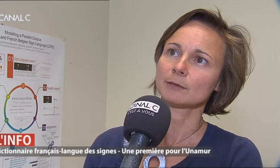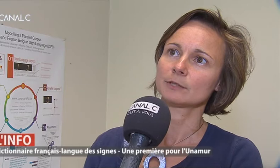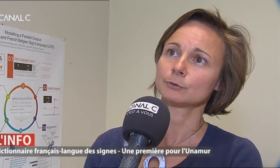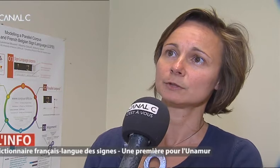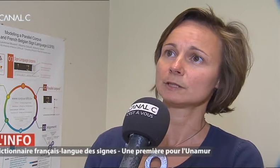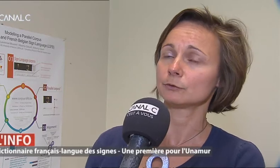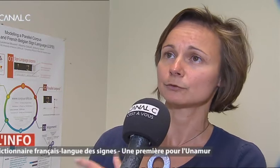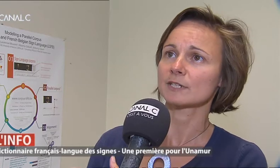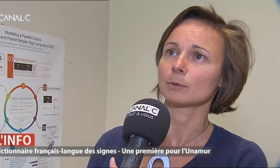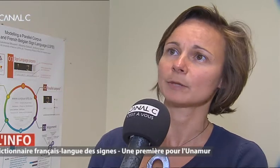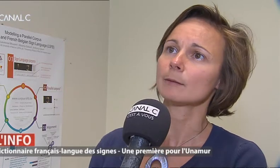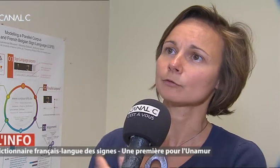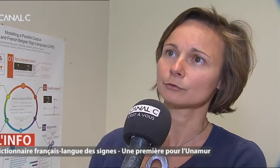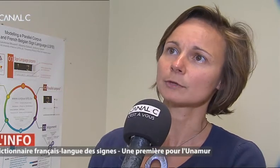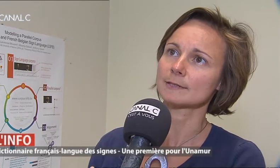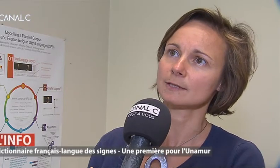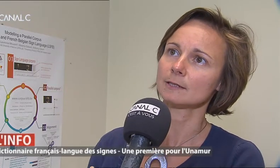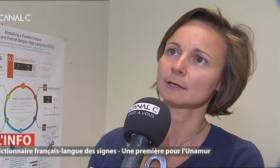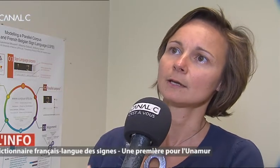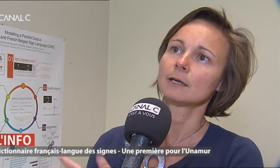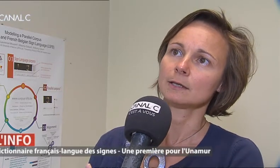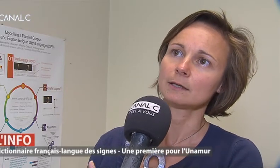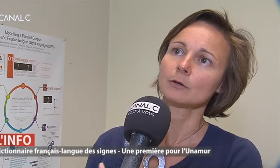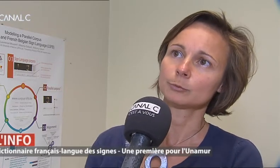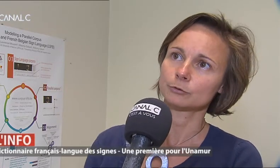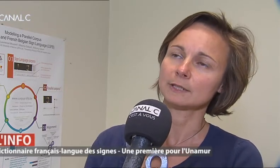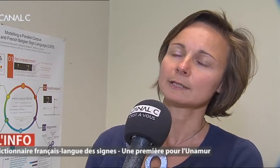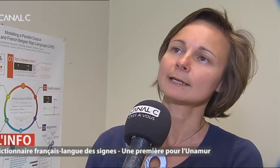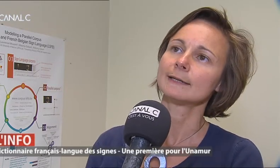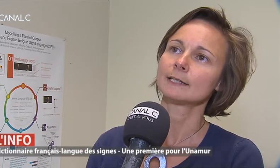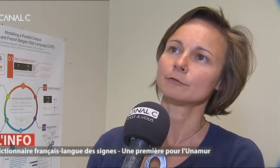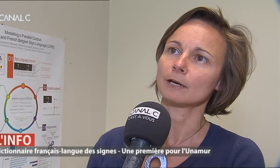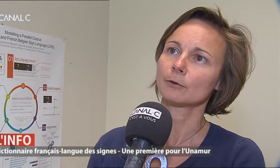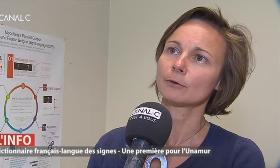base de données devant sa webcam en faisant un signe et obtenir l'équivalent